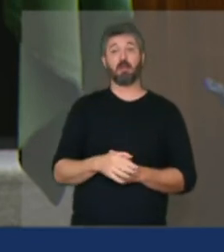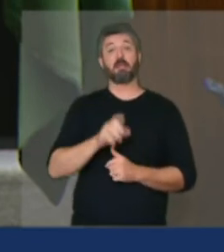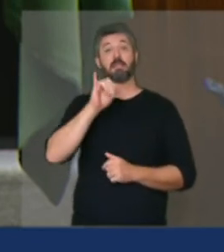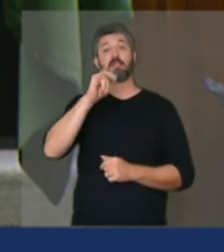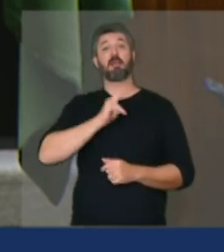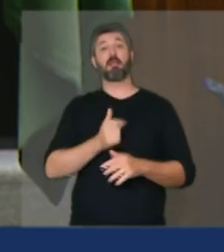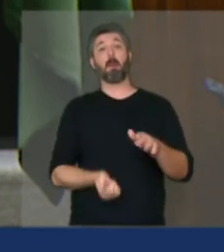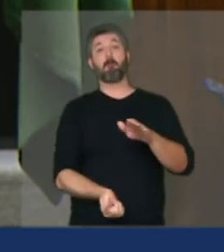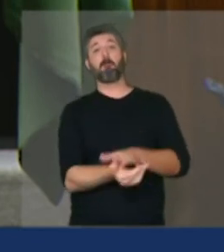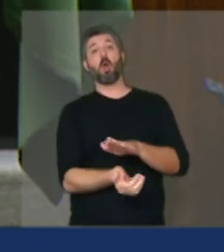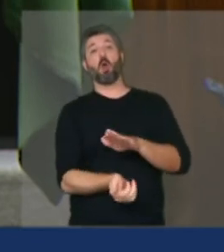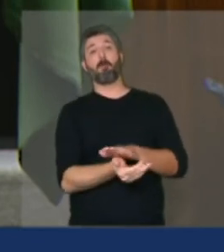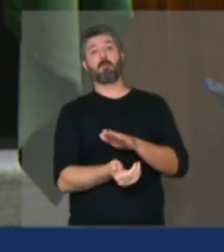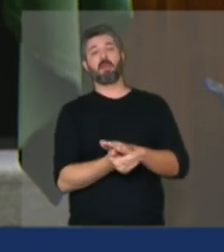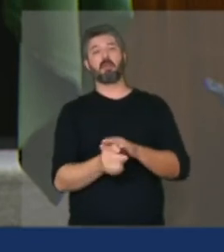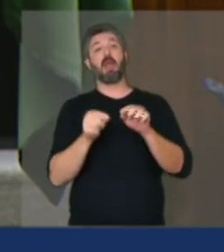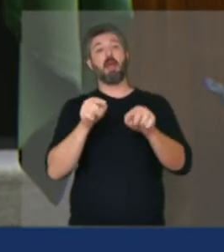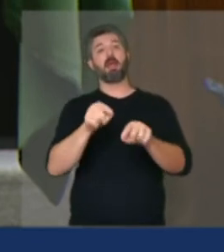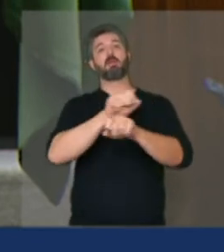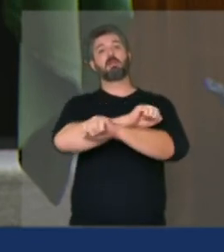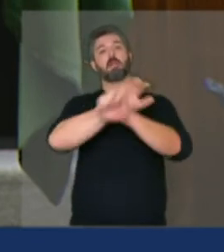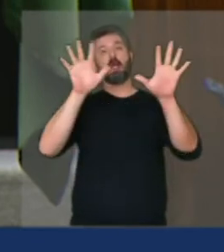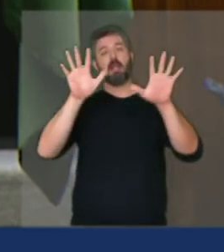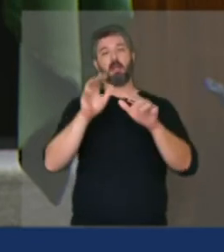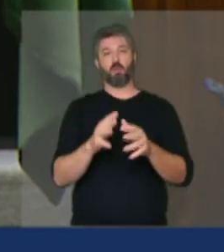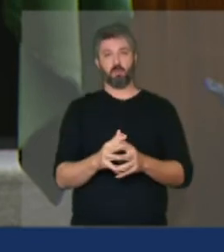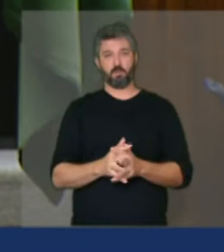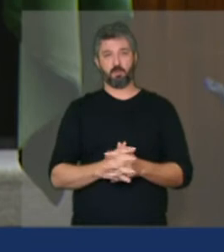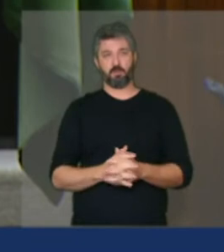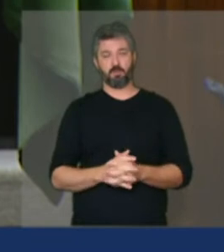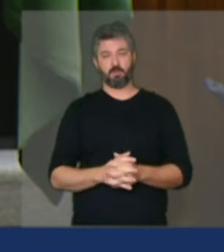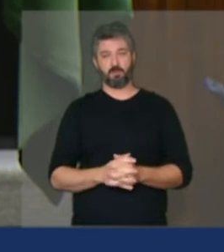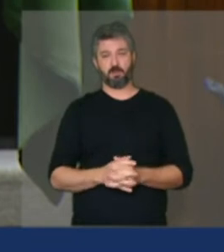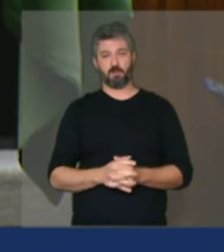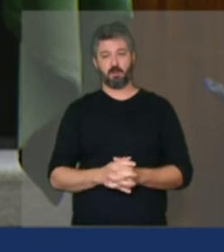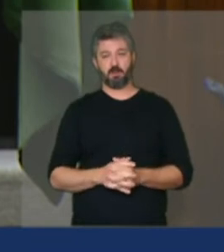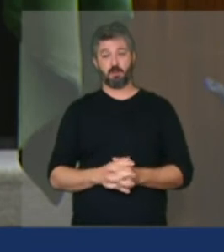SÓ A QUE TEM PROPINA, ISSO É QUE FICA CLARO NO BRASIL. E O GENOCIDA VENDO QUE VAI PERDER AS ELEIÇÕES, QUE O LULA VAI